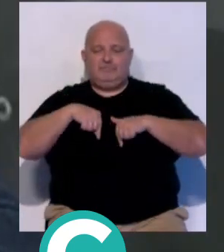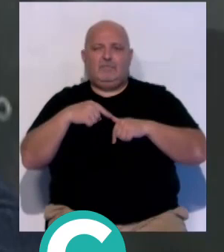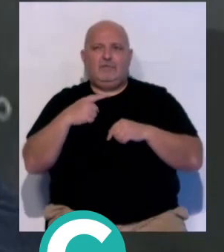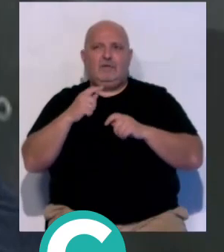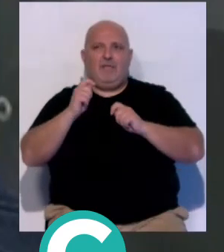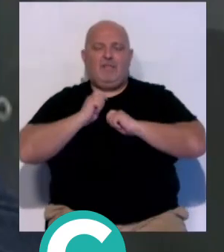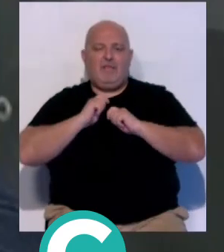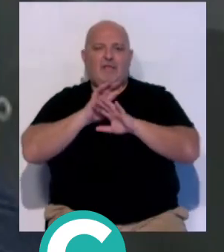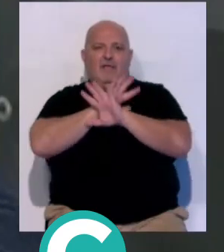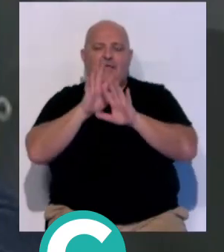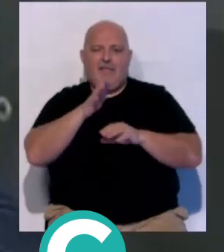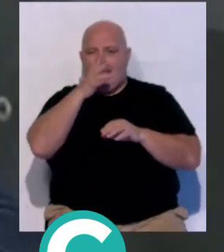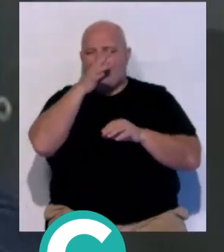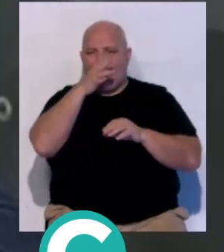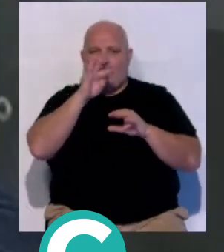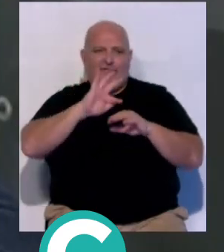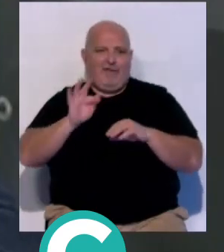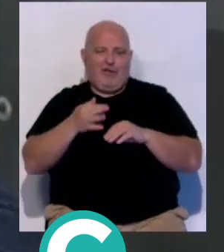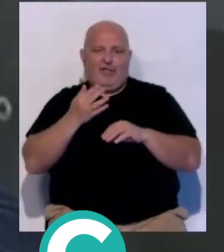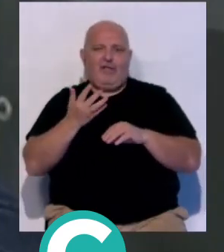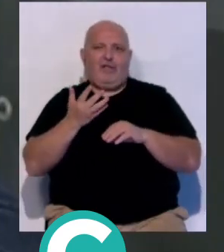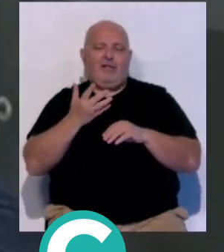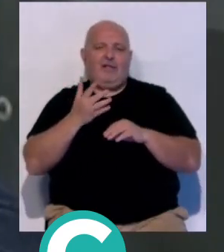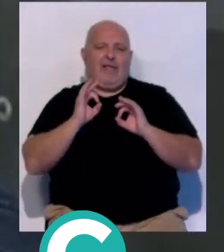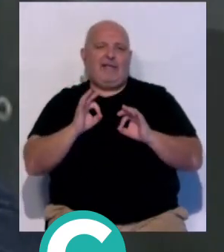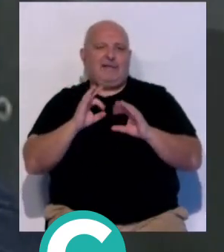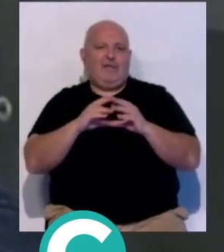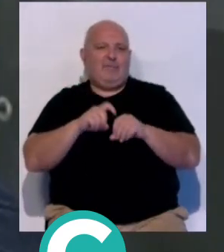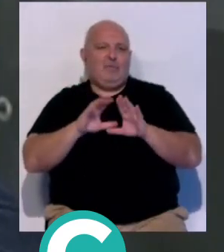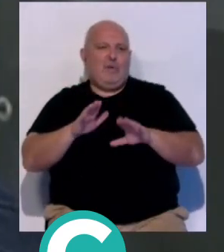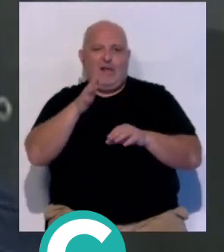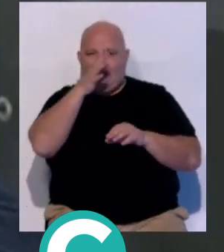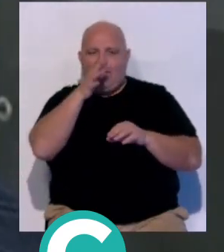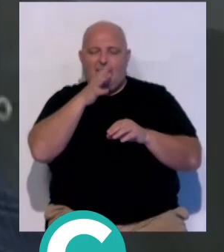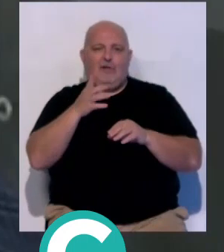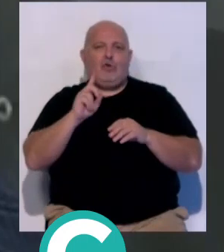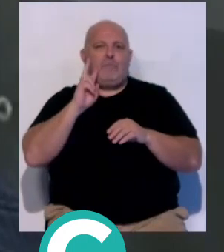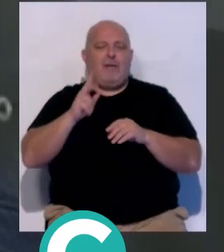casos no mentales que nada más que no lo tomamos acción dedo no mirar la profesionalidad Entonces